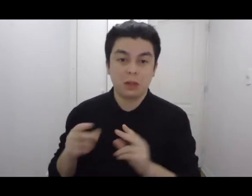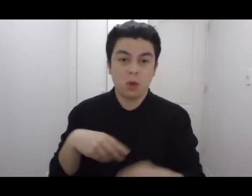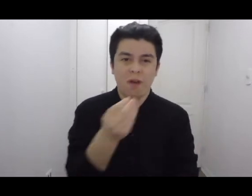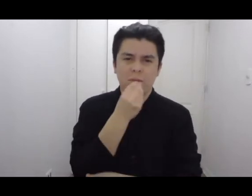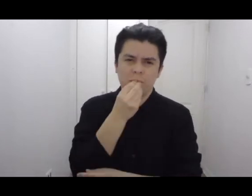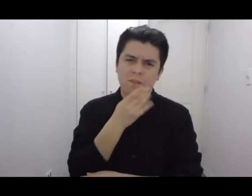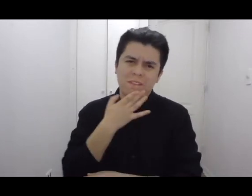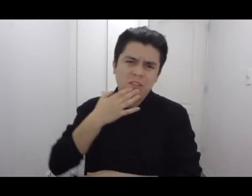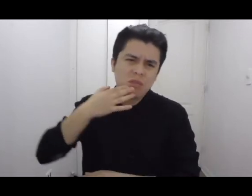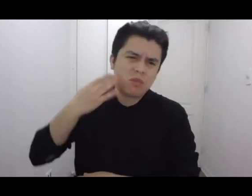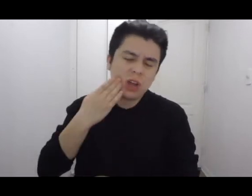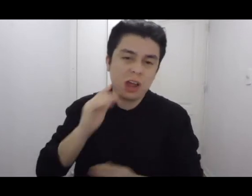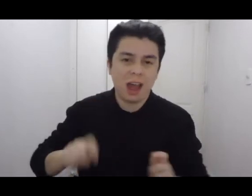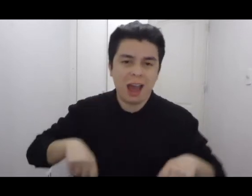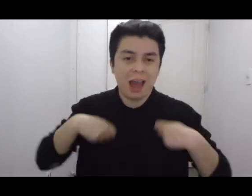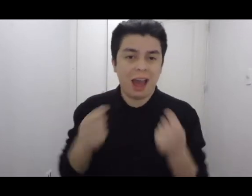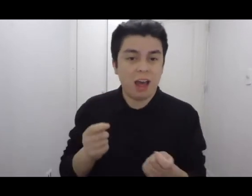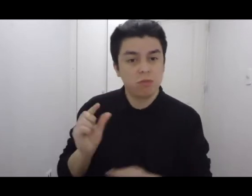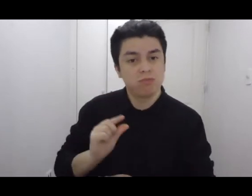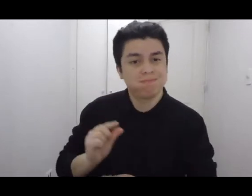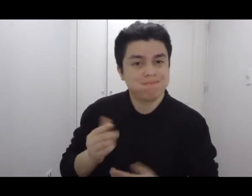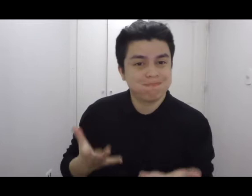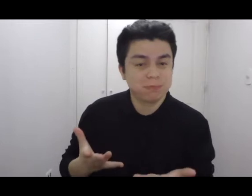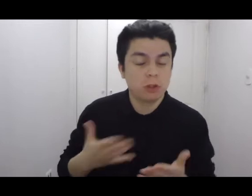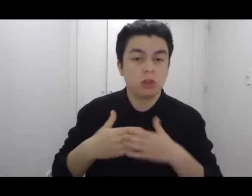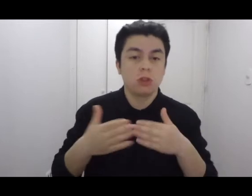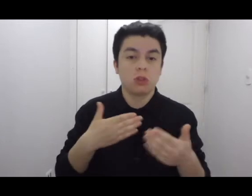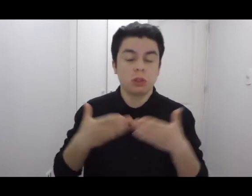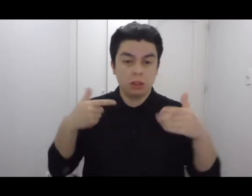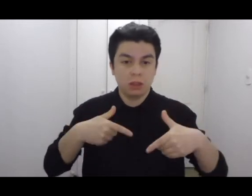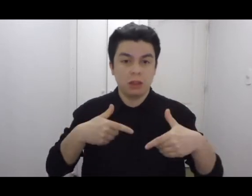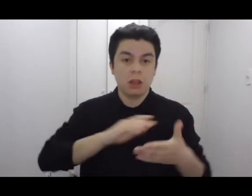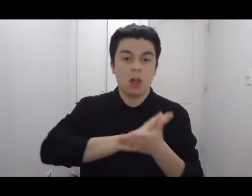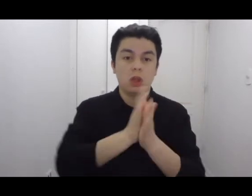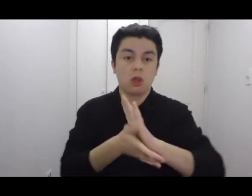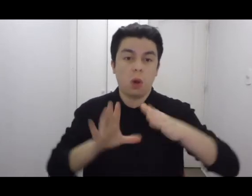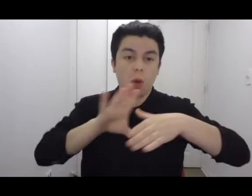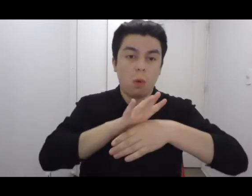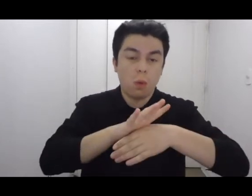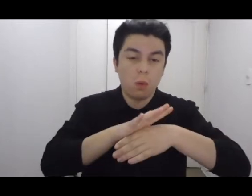acá en todosjuntosradio.cl hoy día vamos a estar haciendo un recuento